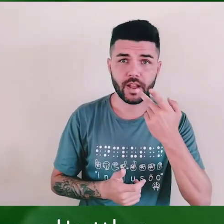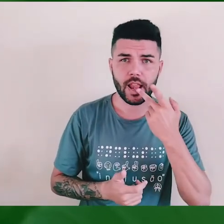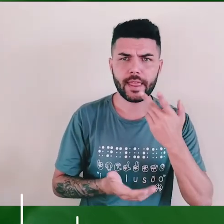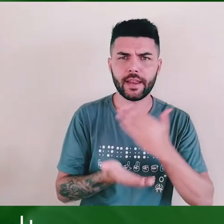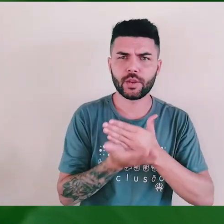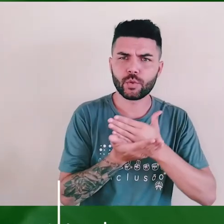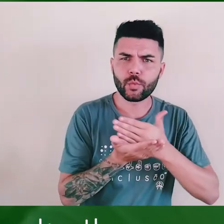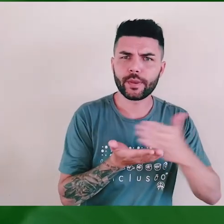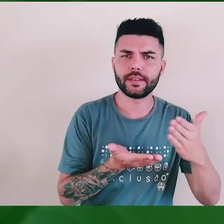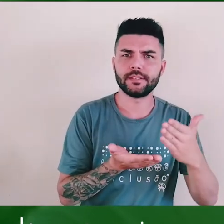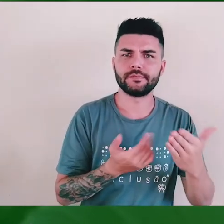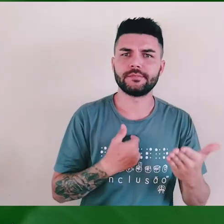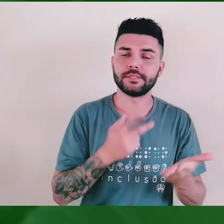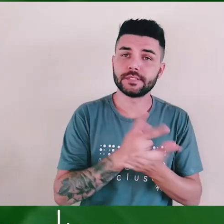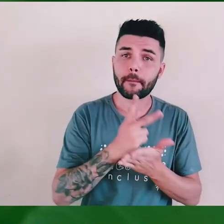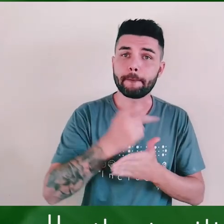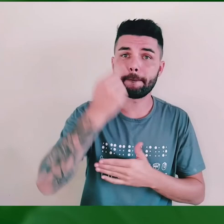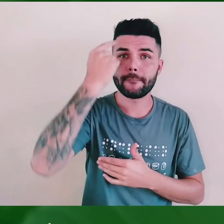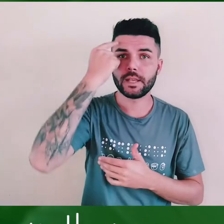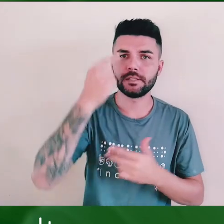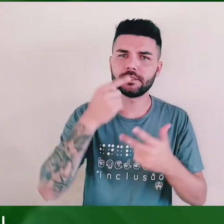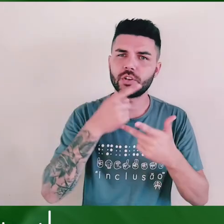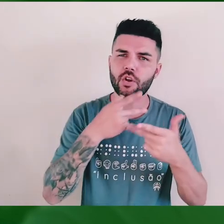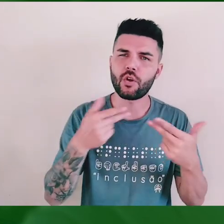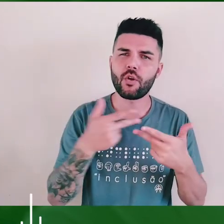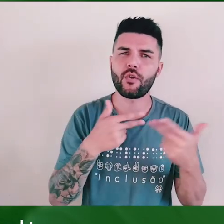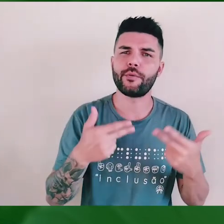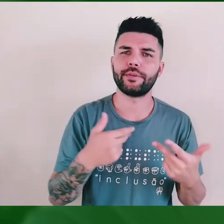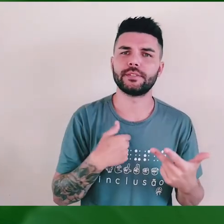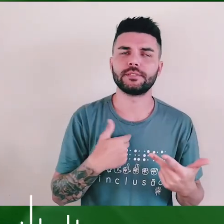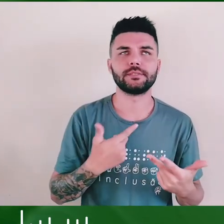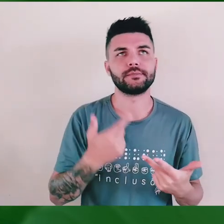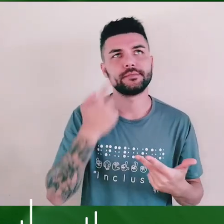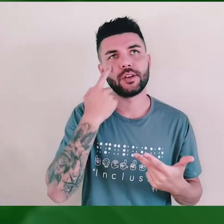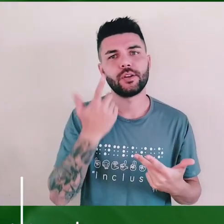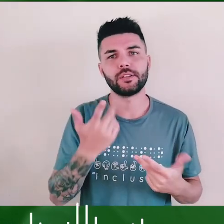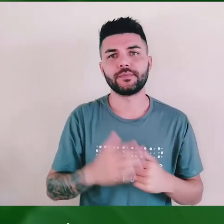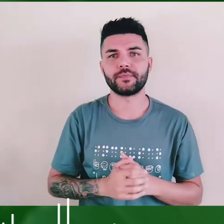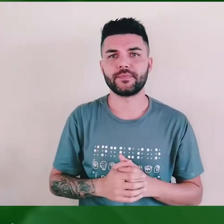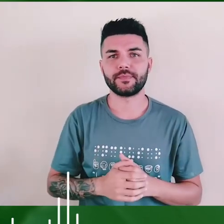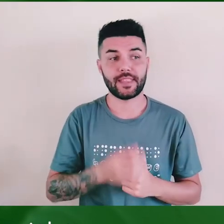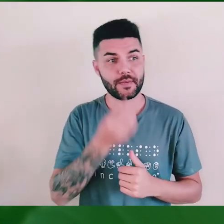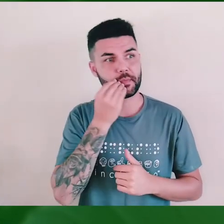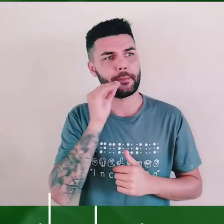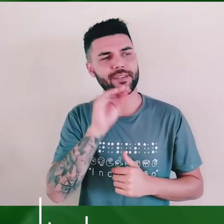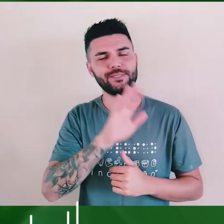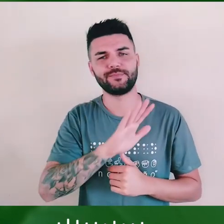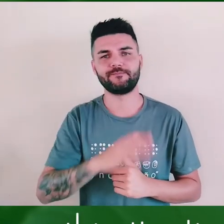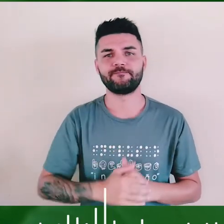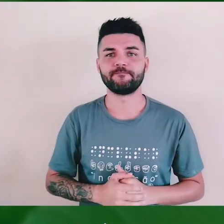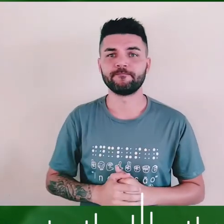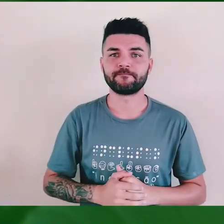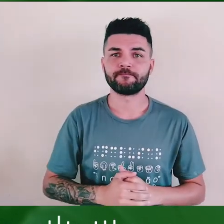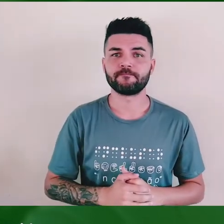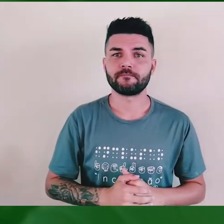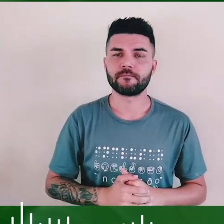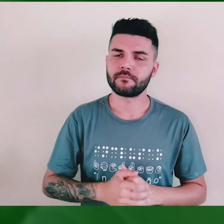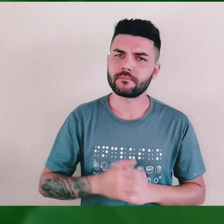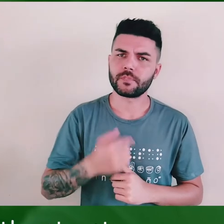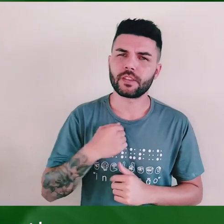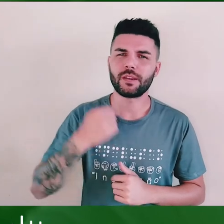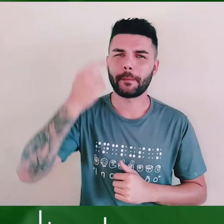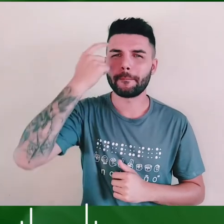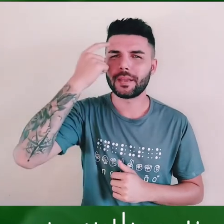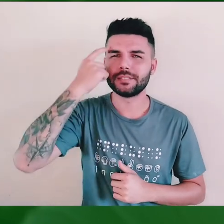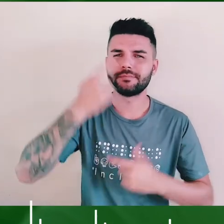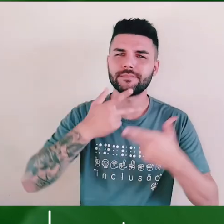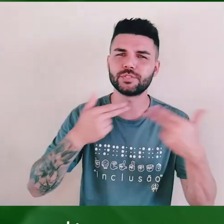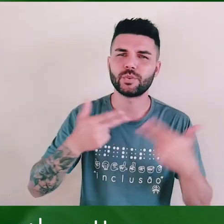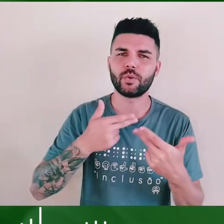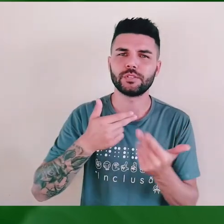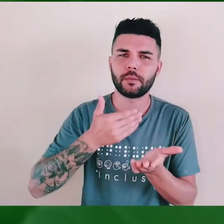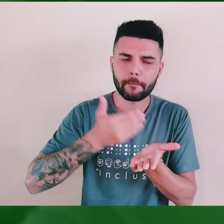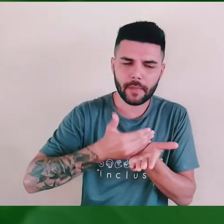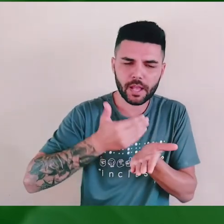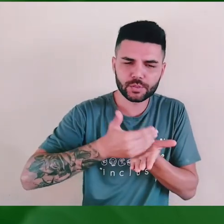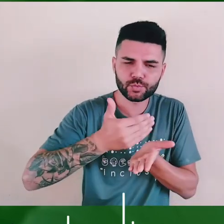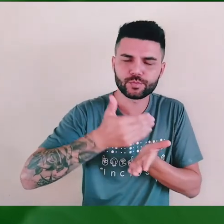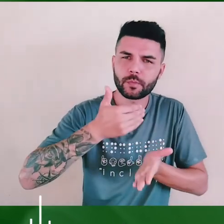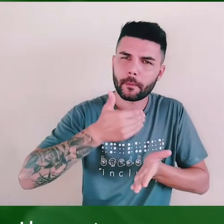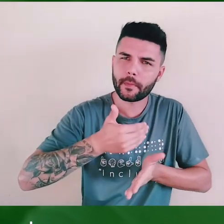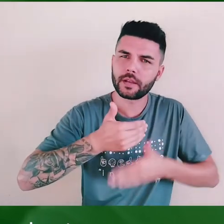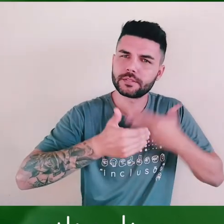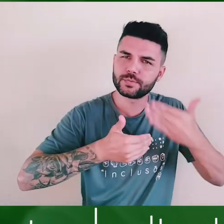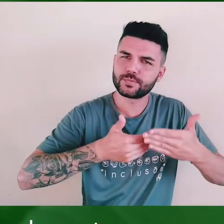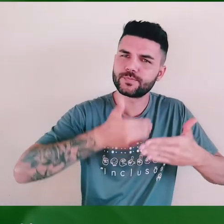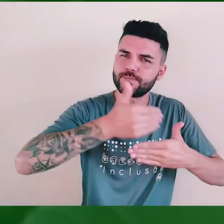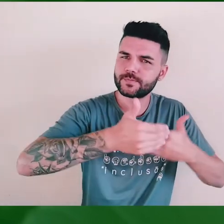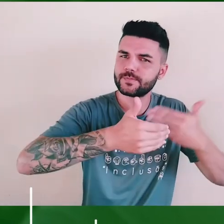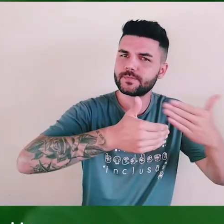nas coisas passo a passo, sabe, então o meu maior sonho era fazer uma reportagem no